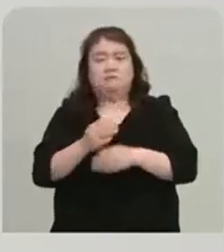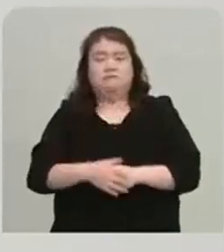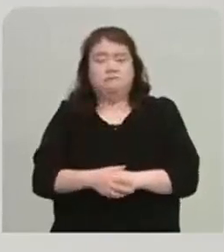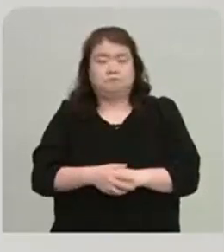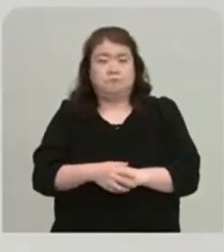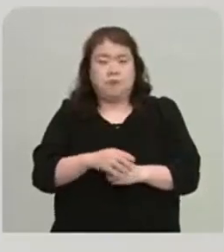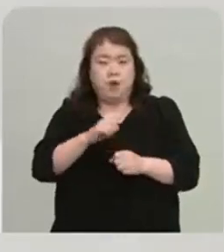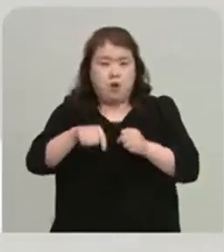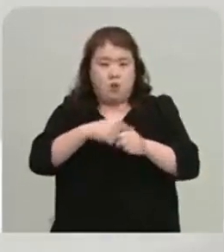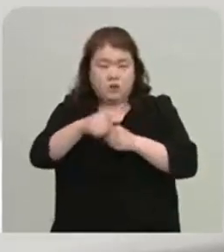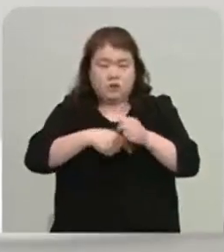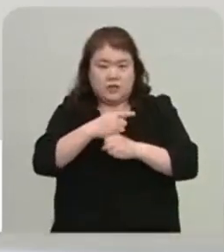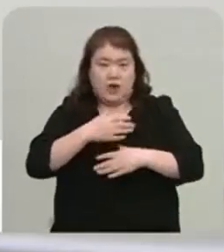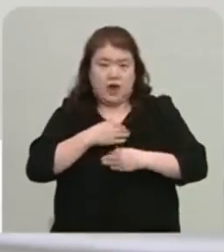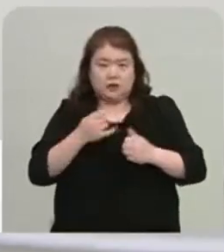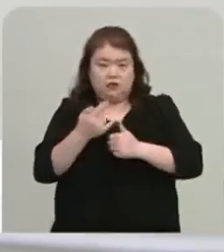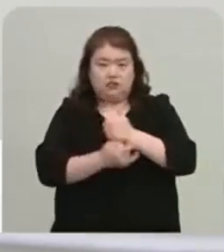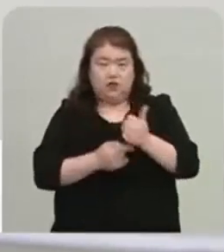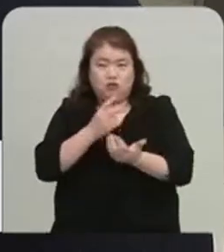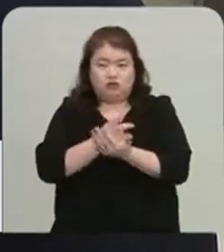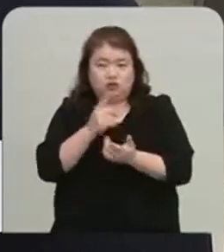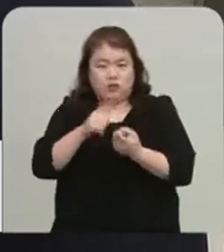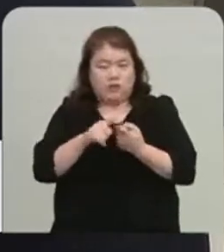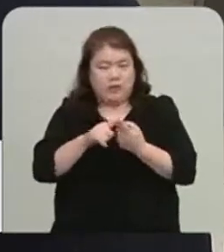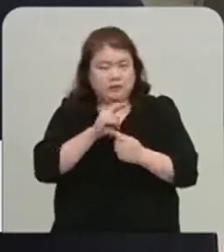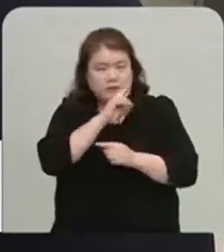원자력안전위원회 규정에 대한 의문도 나옵니다.